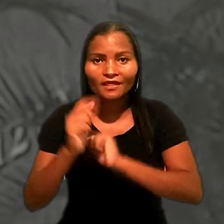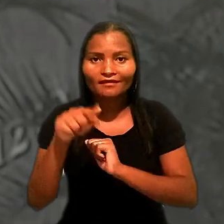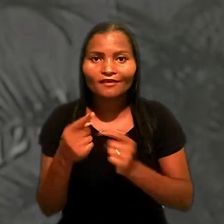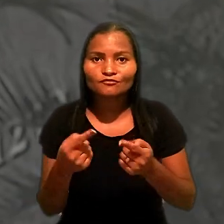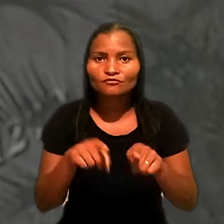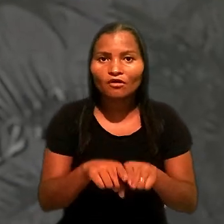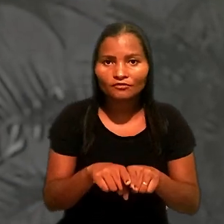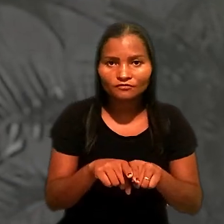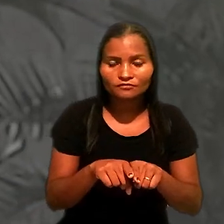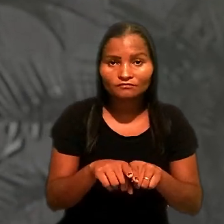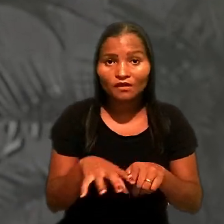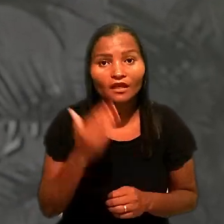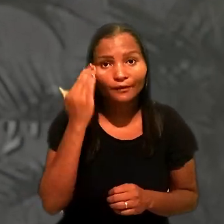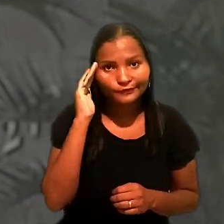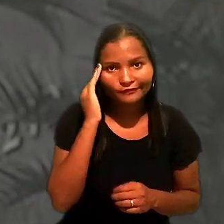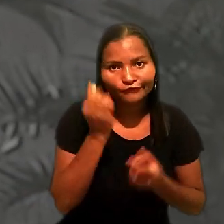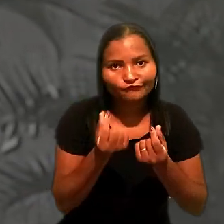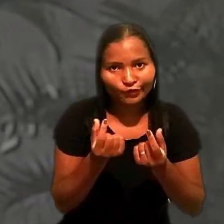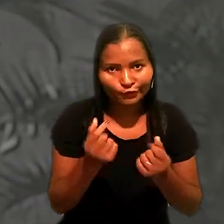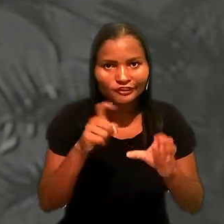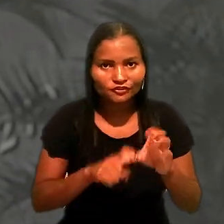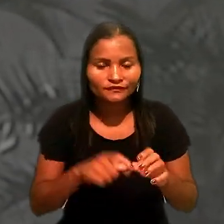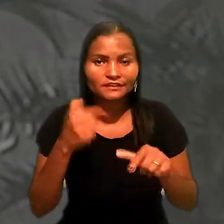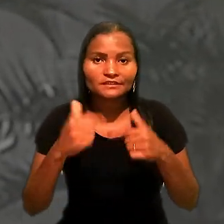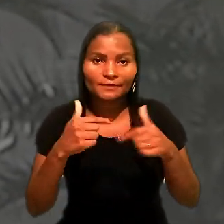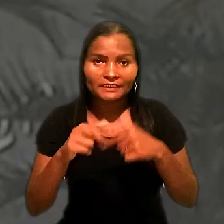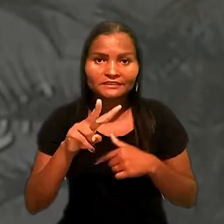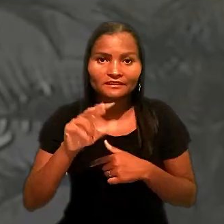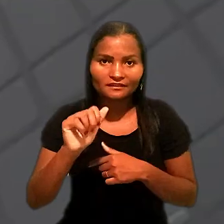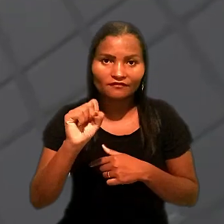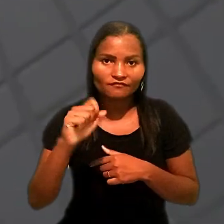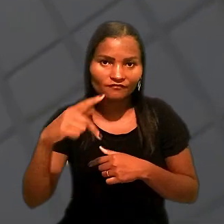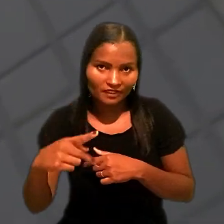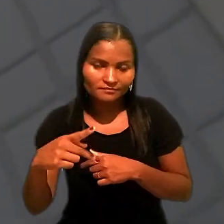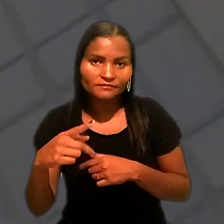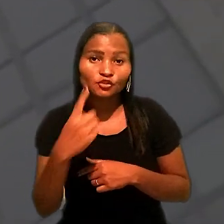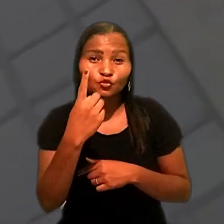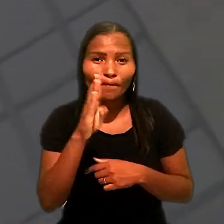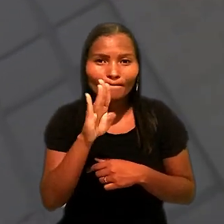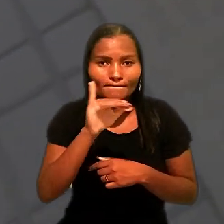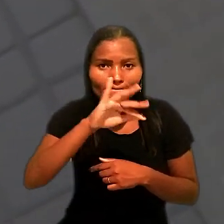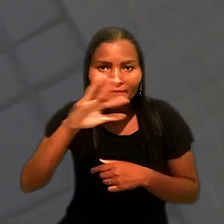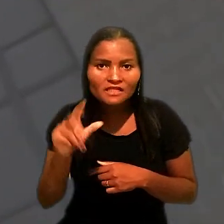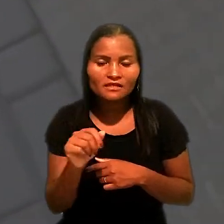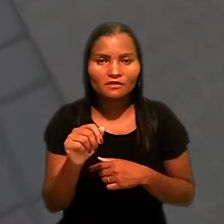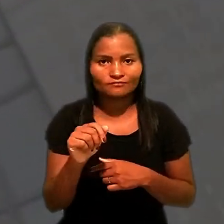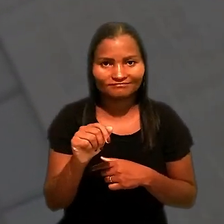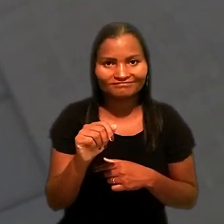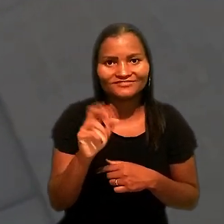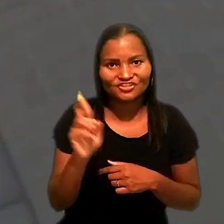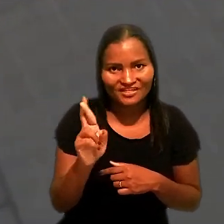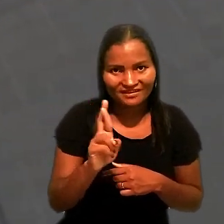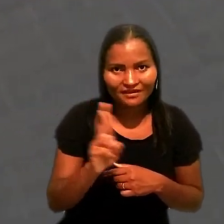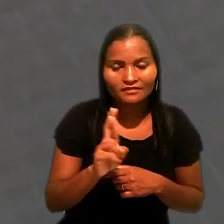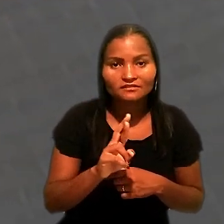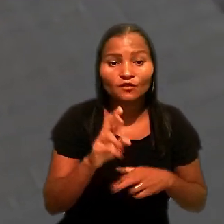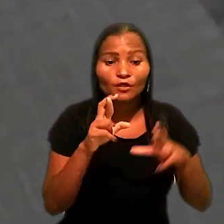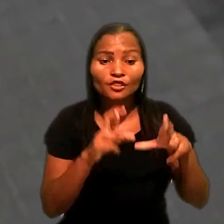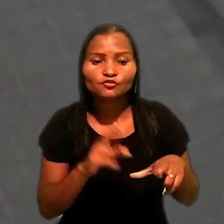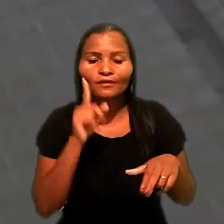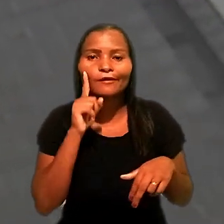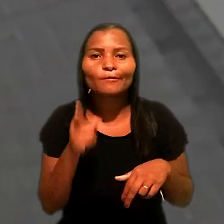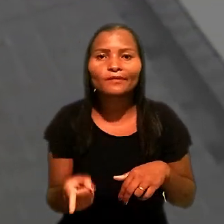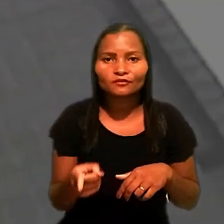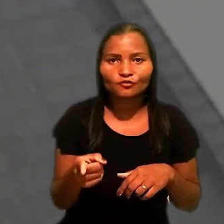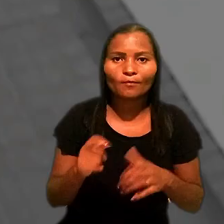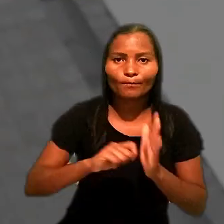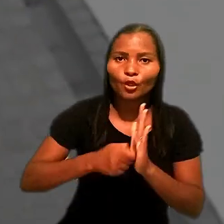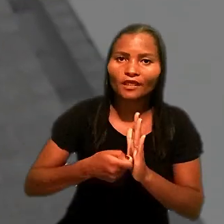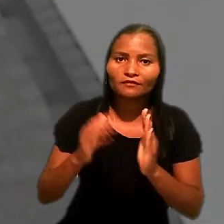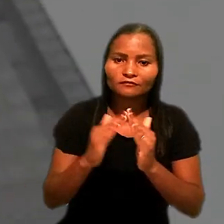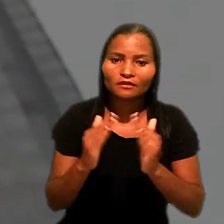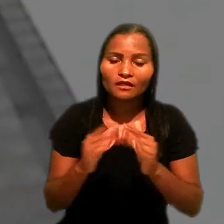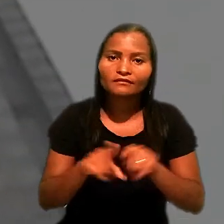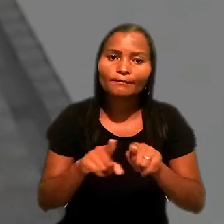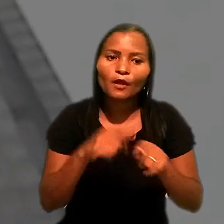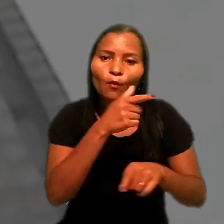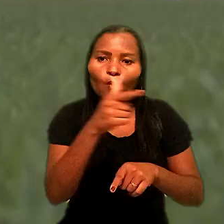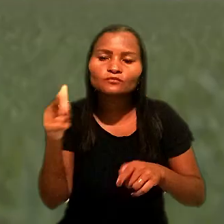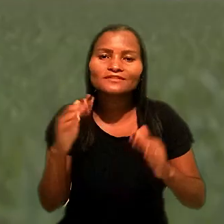Ao considerar o valor das dívidas trabalhistas da VASP, de cerca de R$ 1,5 bilhão, o Regional determinou a penhora desse imóvel e de outros localizados no Distrito Federal.